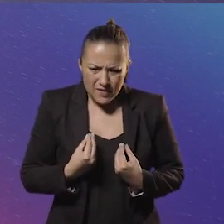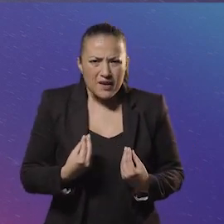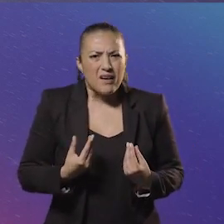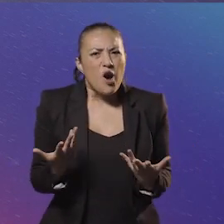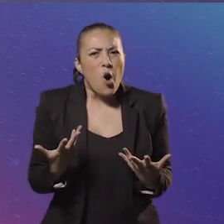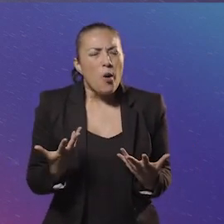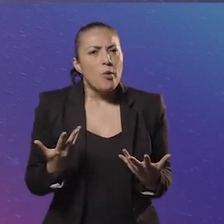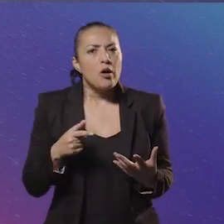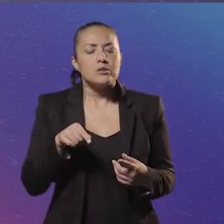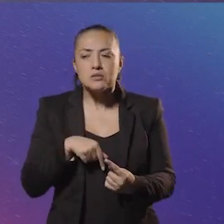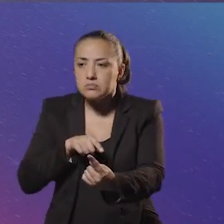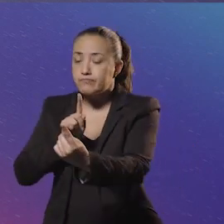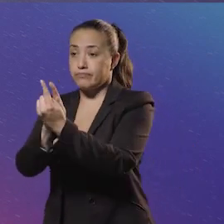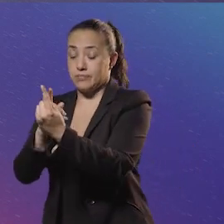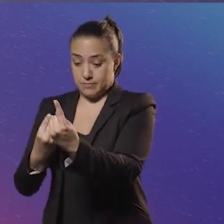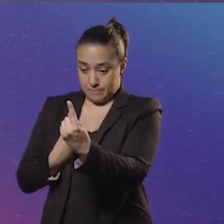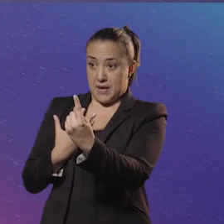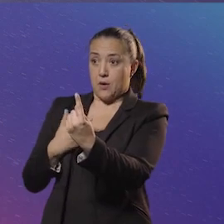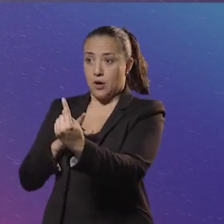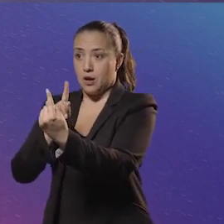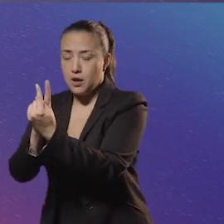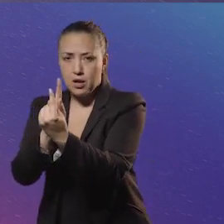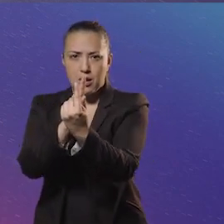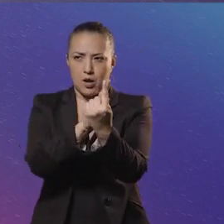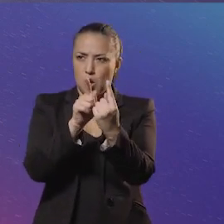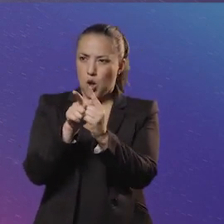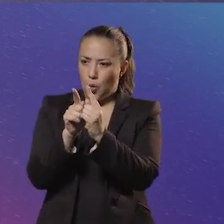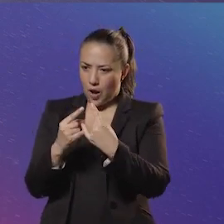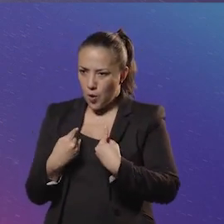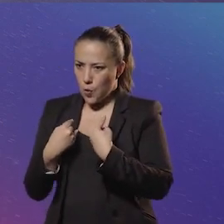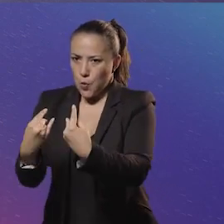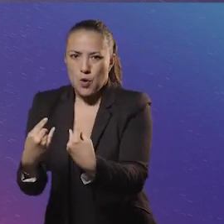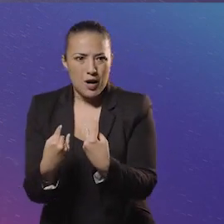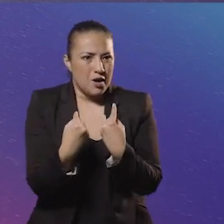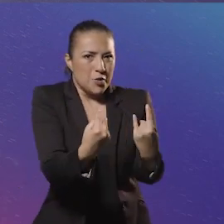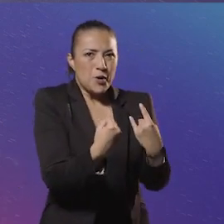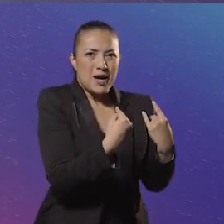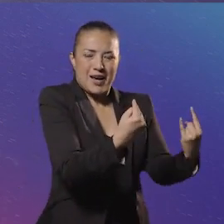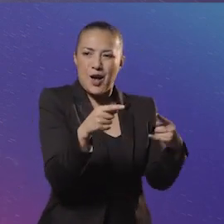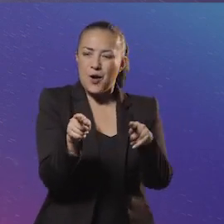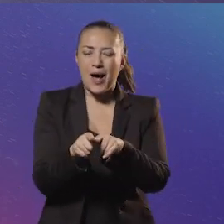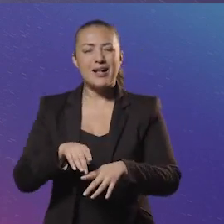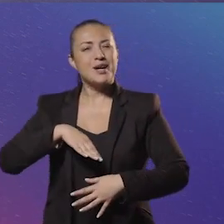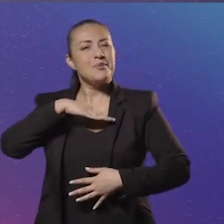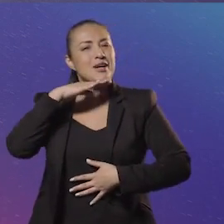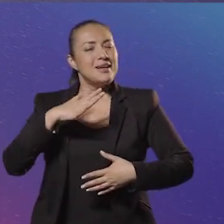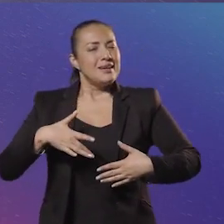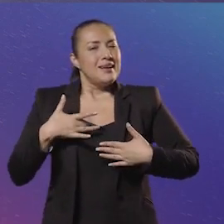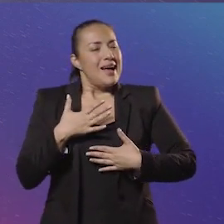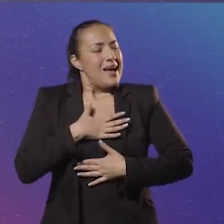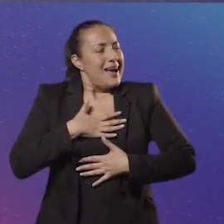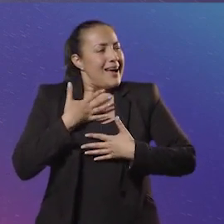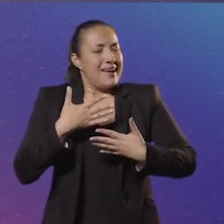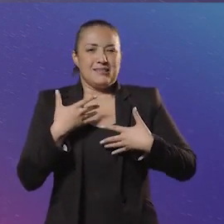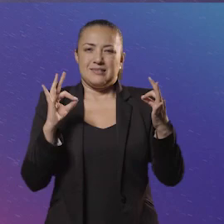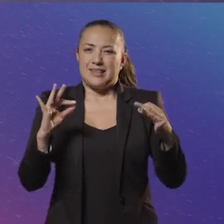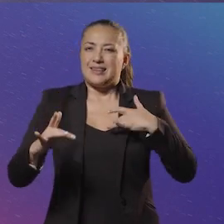que cuando se encuentra con las vidas de otras personas contagie justamente esa misma satisfacción, ese mismo placer y ese mismo disfrute.